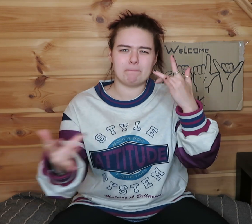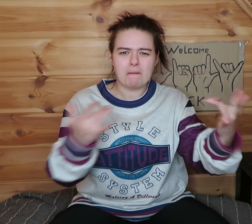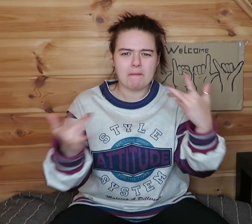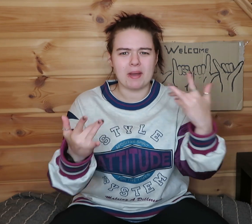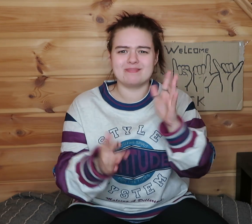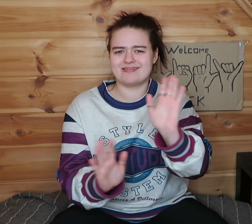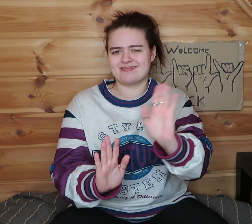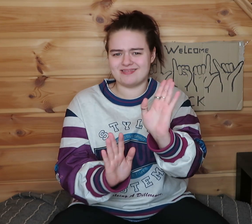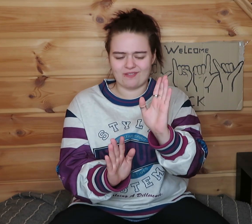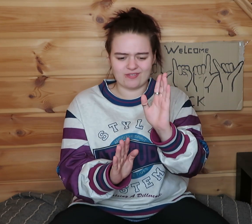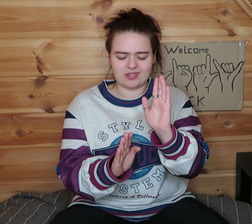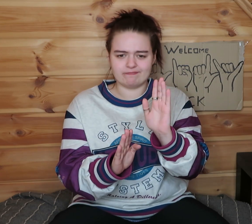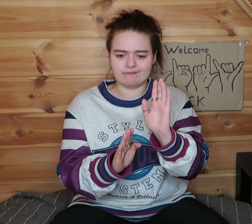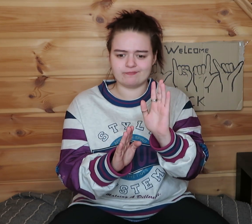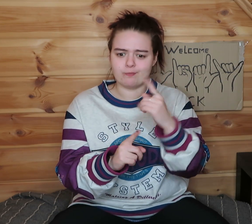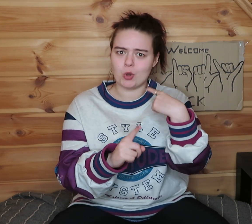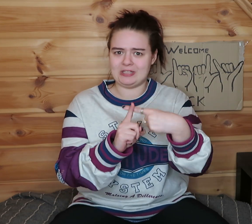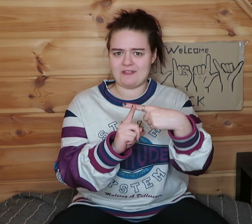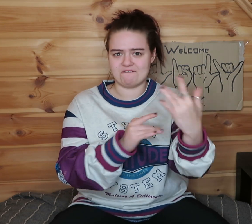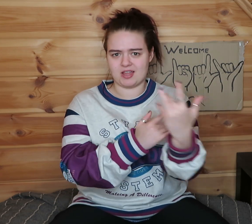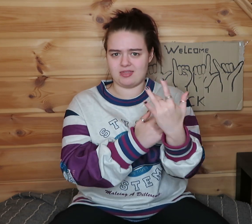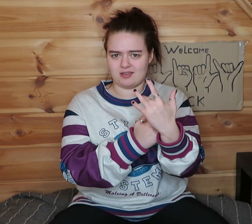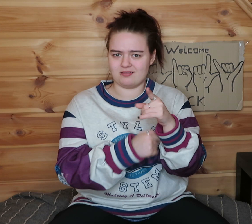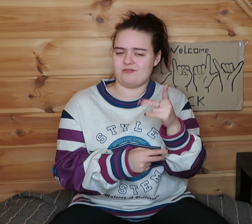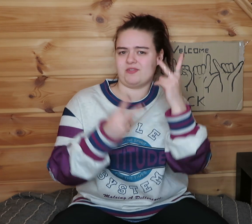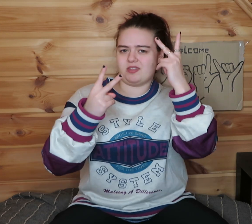Aber negative Kritik bitte nicht. Man kann es positiv formulieren.